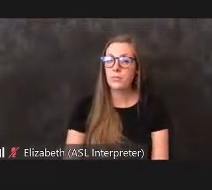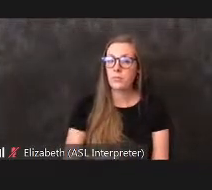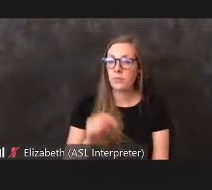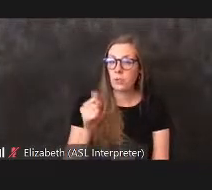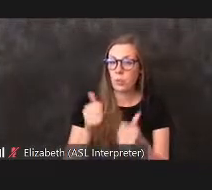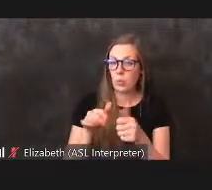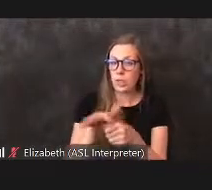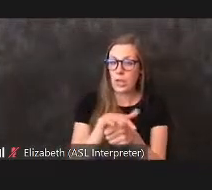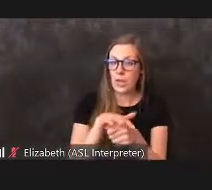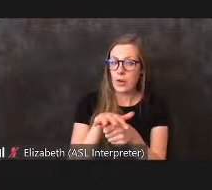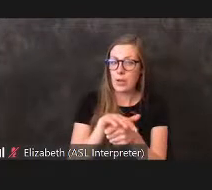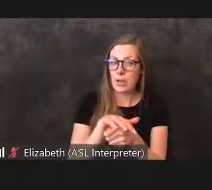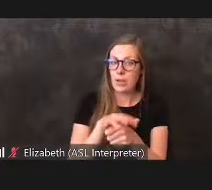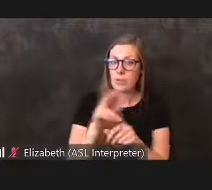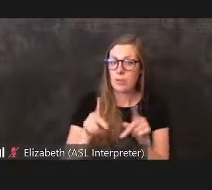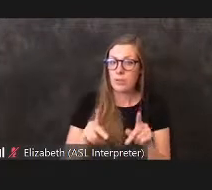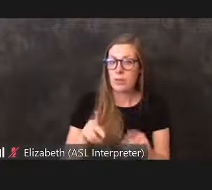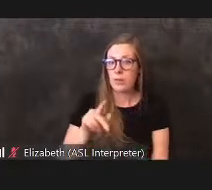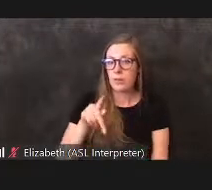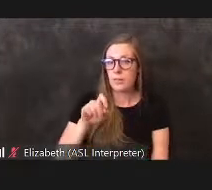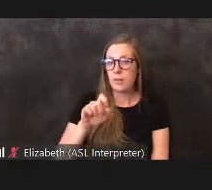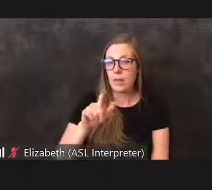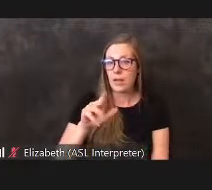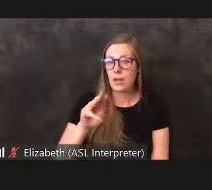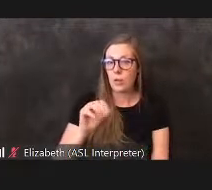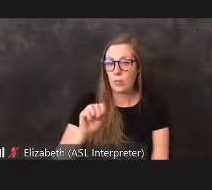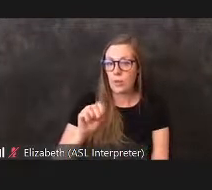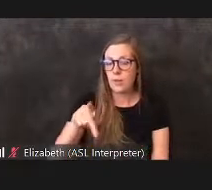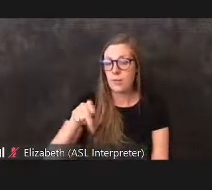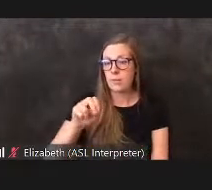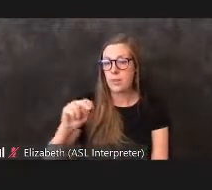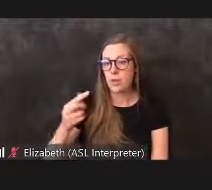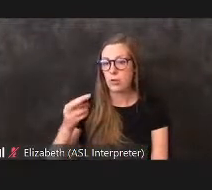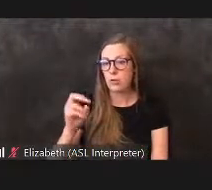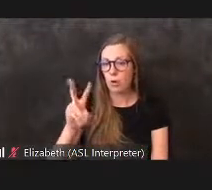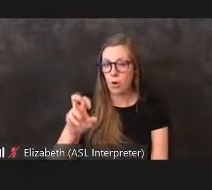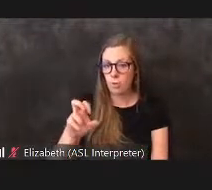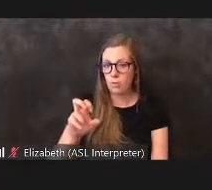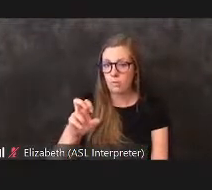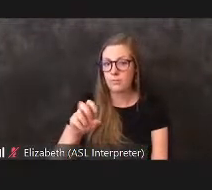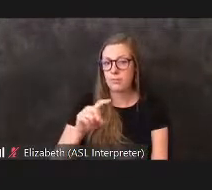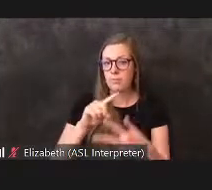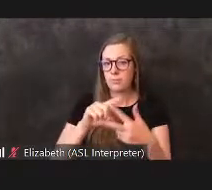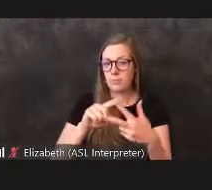por geografía, la esperada residentes de Petaluma y Group Bonnard Park,